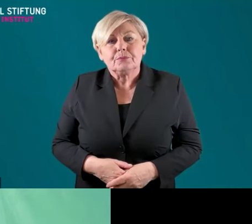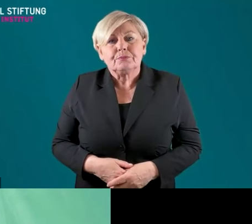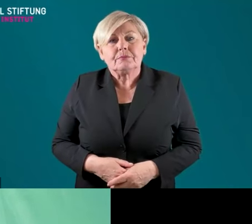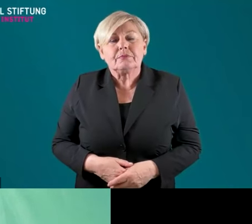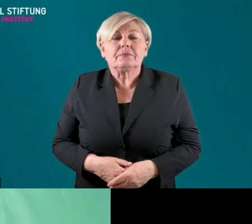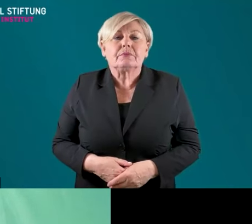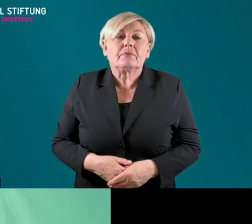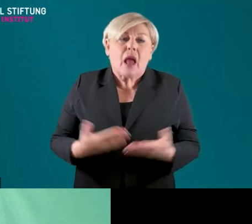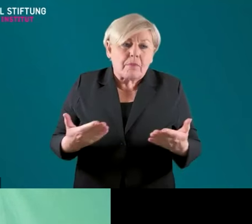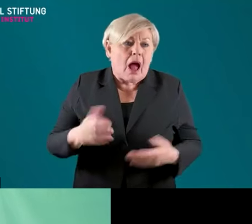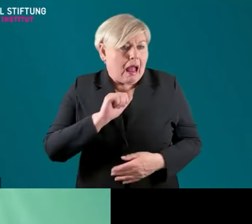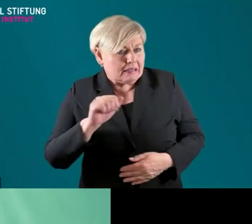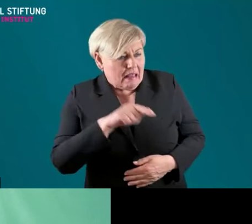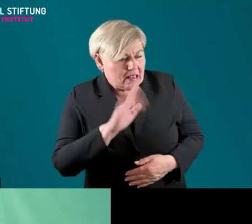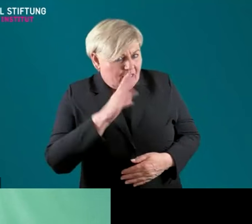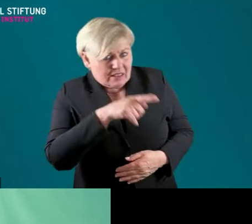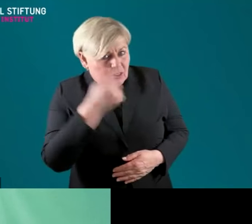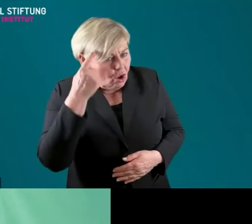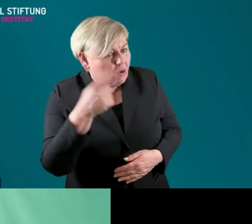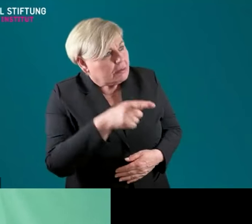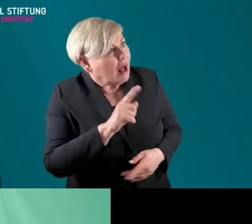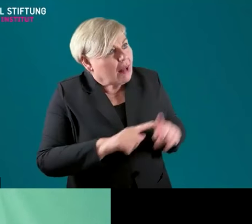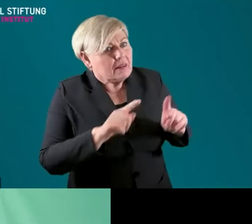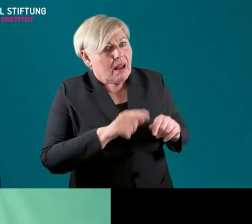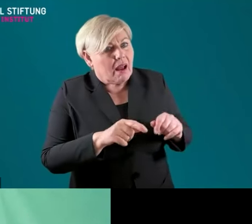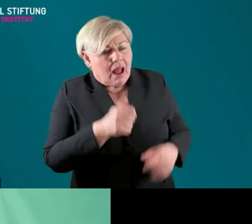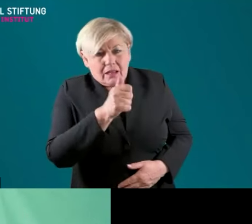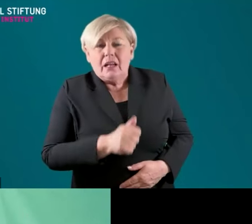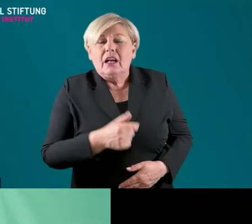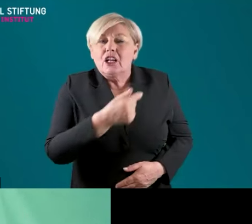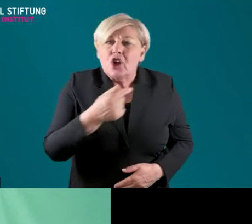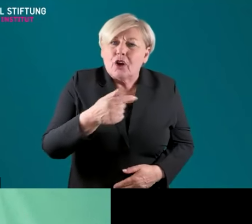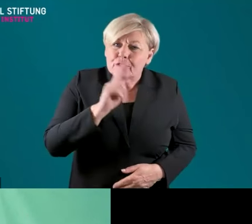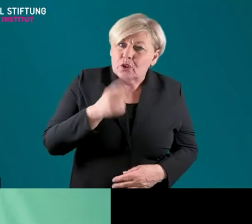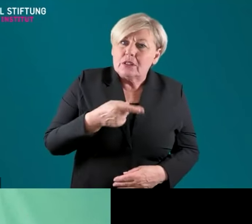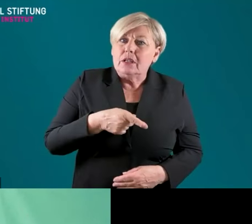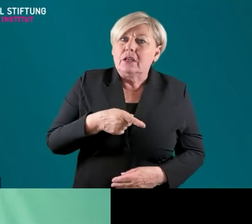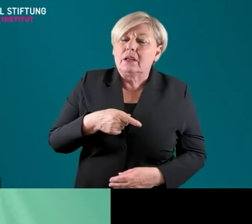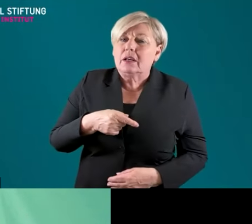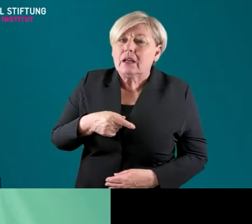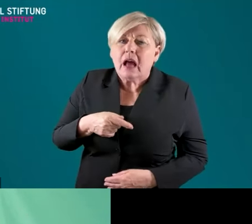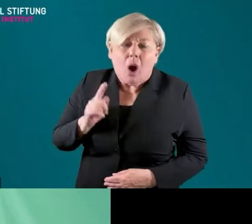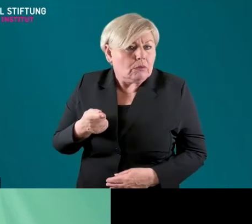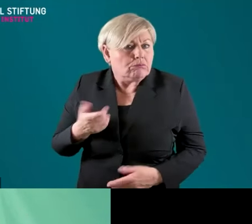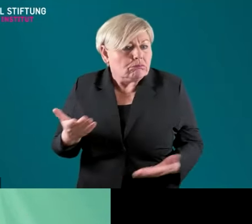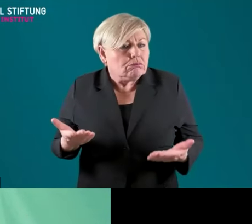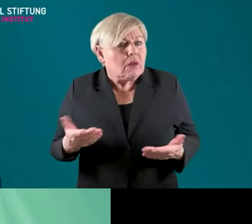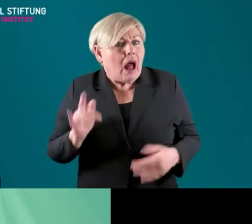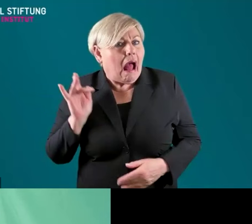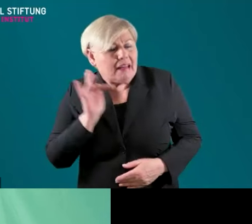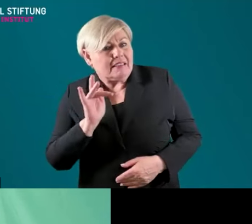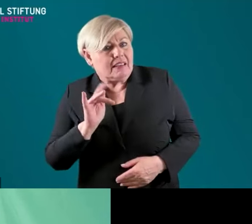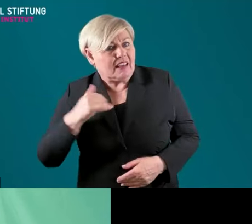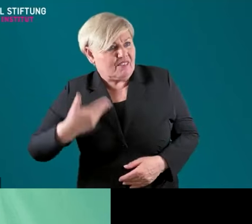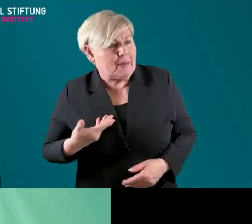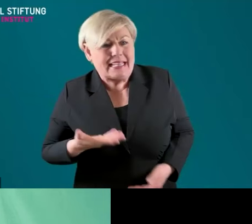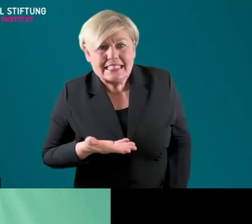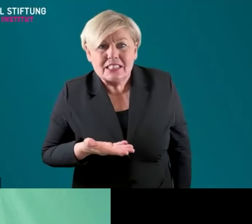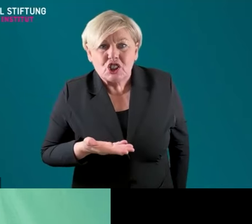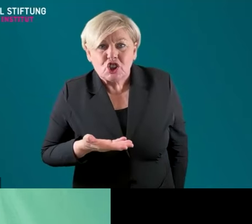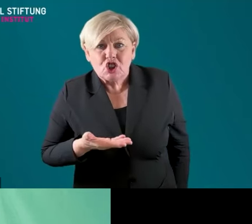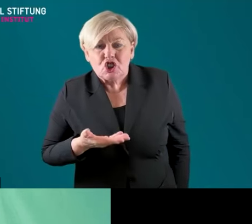Aber Andreas, vielleicht hast du noch eine andere Einschätzung zum Thema TERFs, und dass sie ja durchaus auch antifeministische Zuschreibungen verwenden,